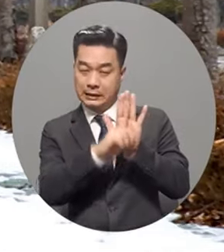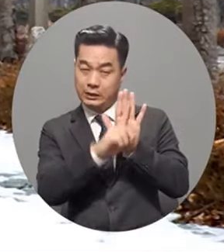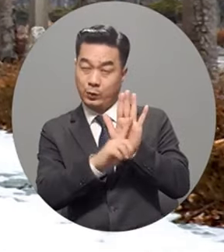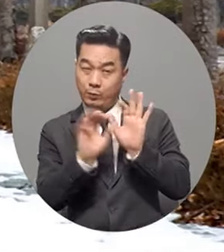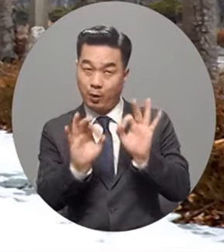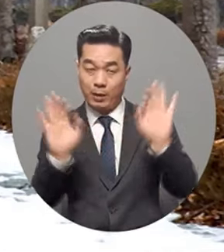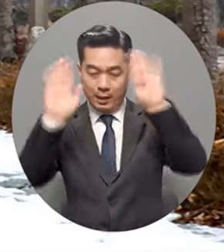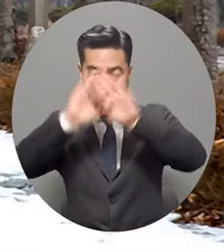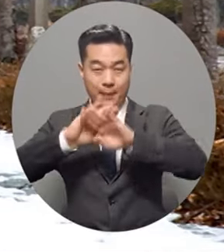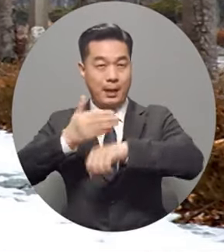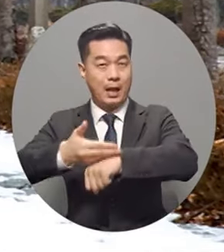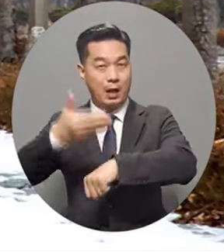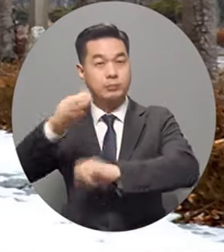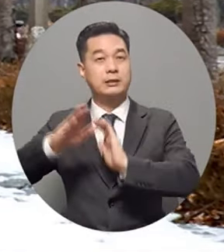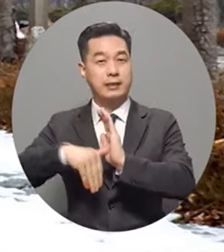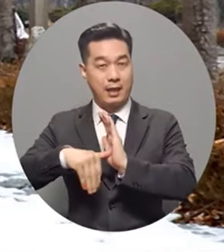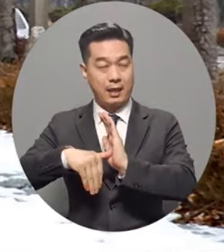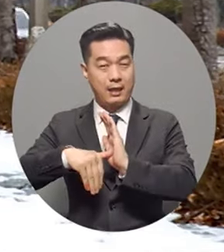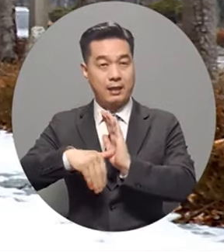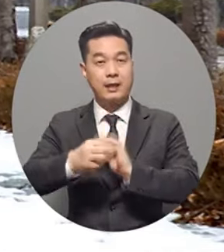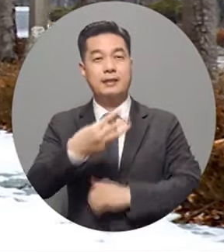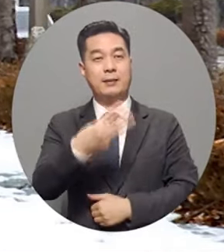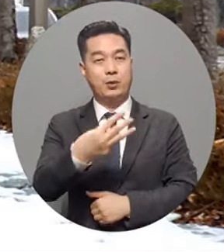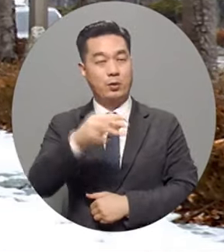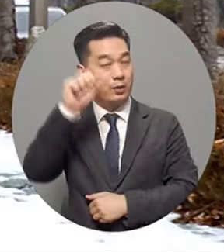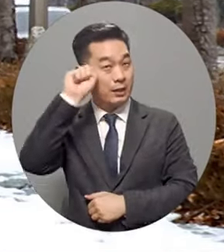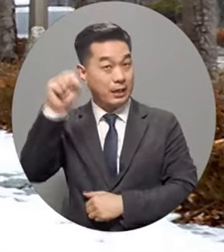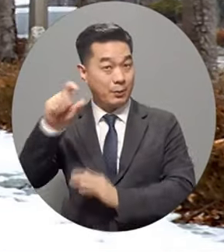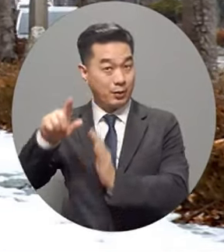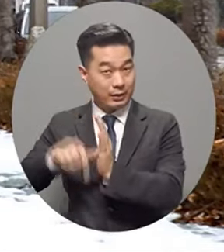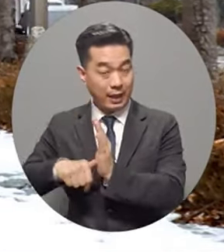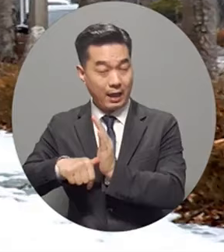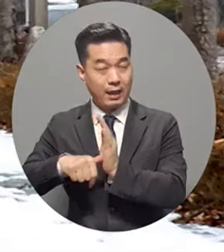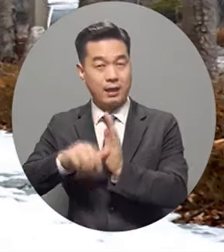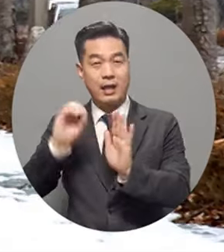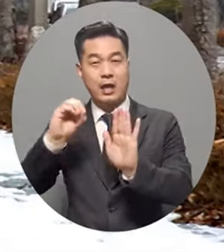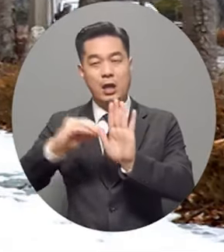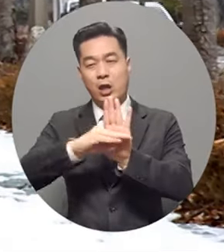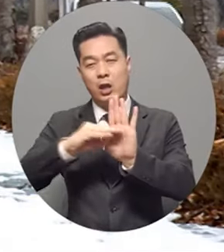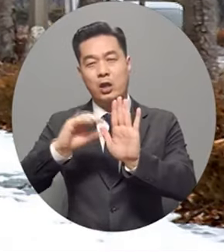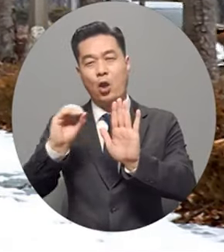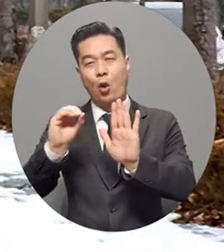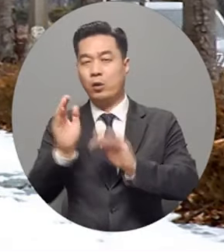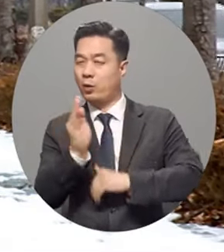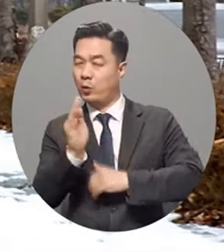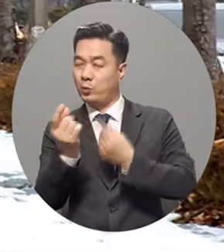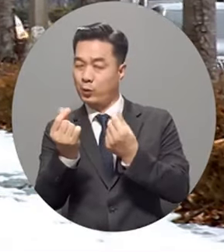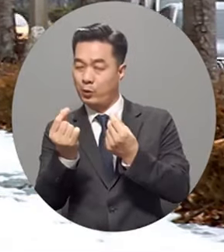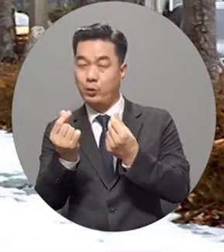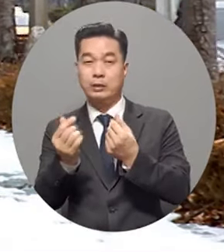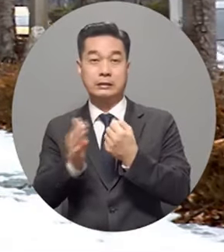서울의 예상 기온을 보시면 오늘 밤 9시 무렵에는 영상 3도, 새벽 동안에는 0도 안팎을 보이겠습니다.